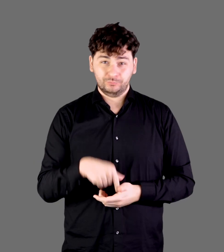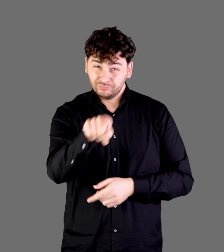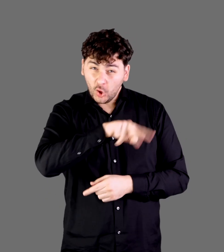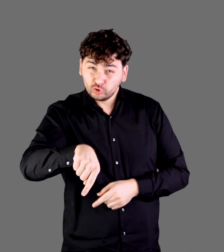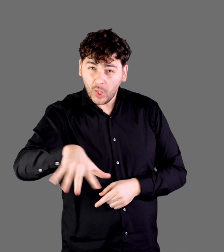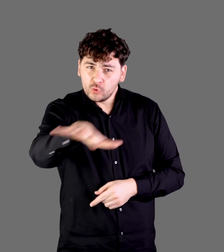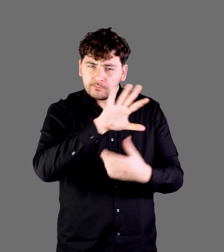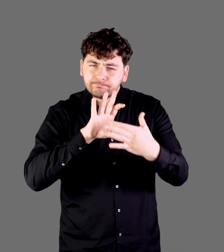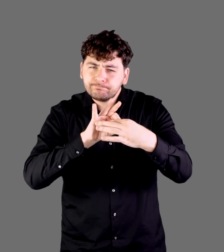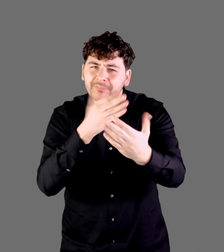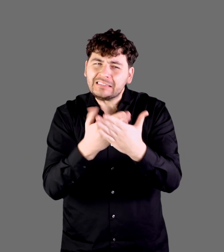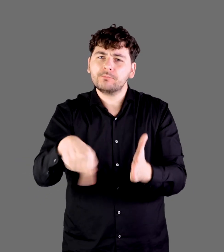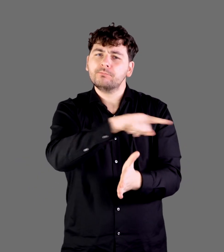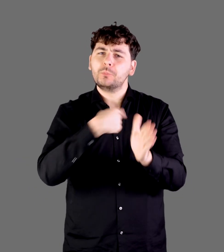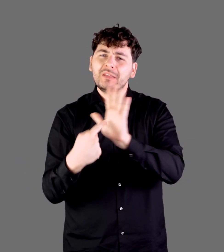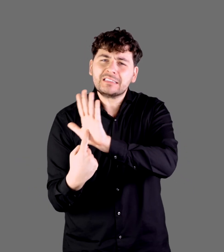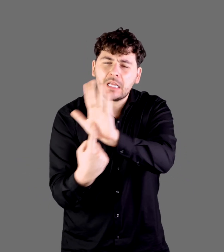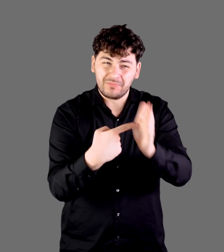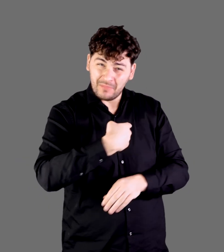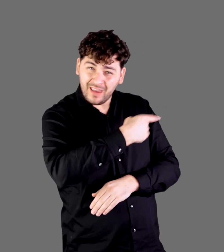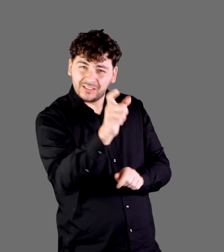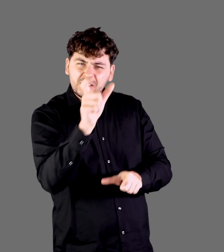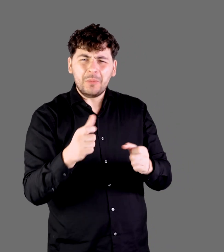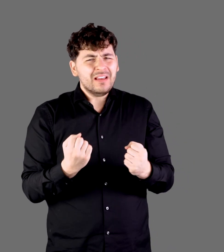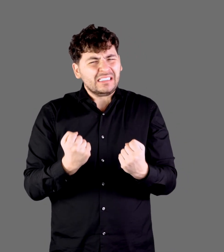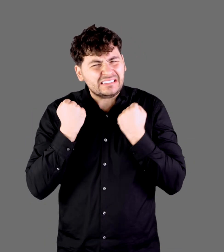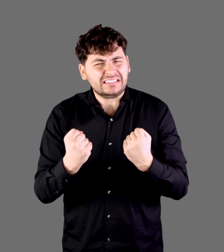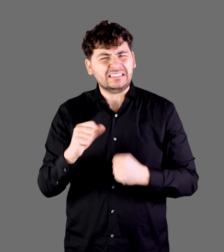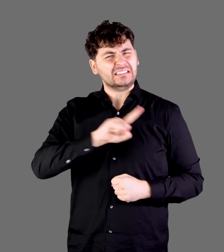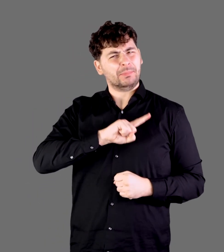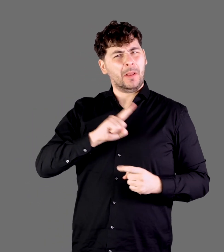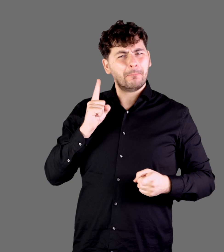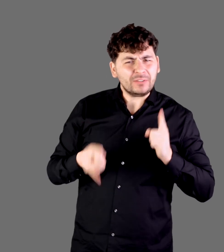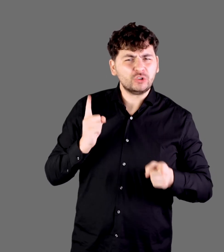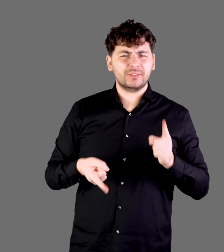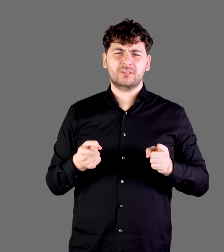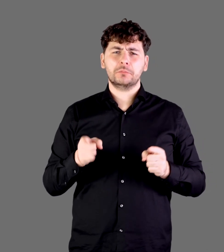Der hier folgende Teil der Ausstellung zeigt genau dieses Streben nach Mündigkeit,